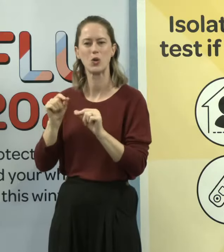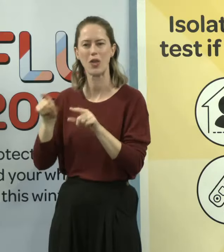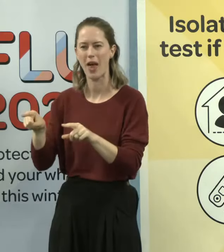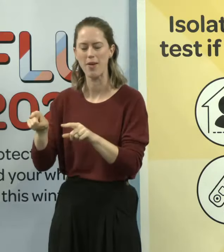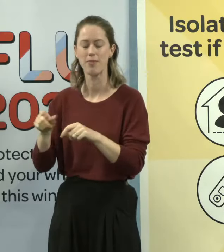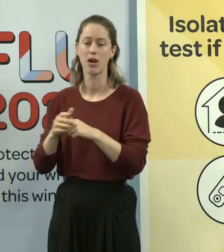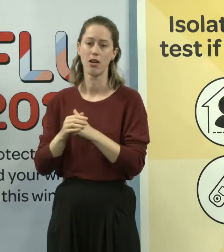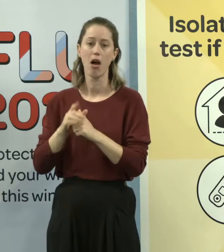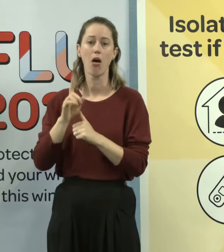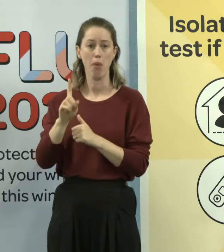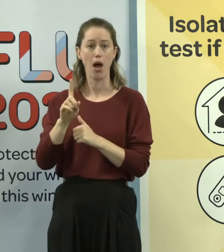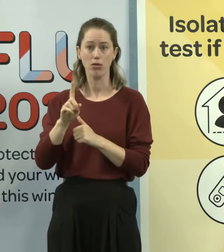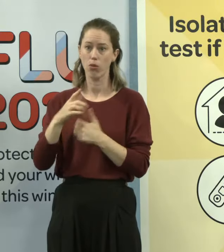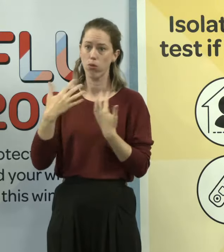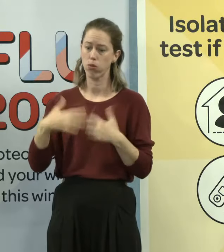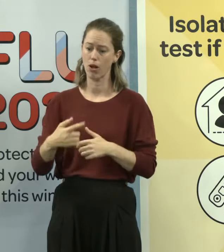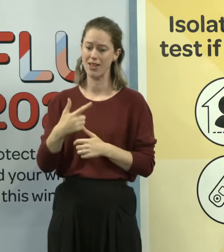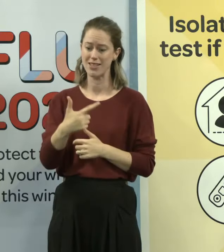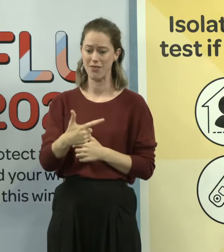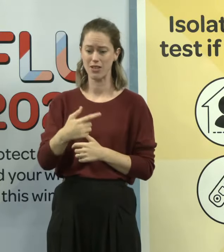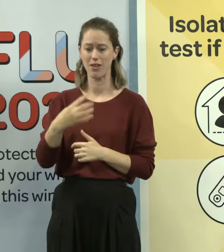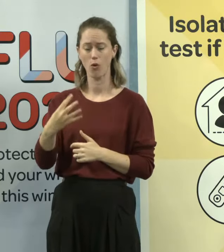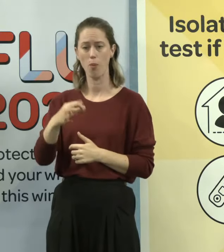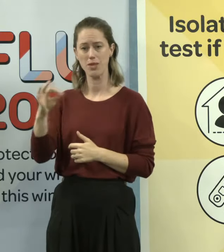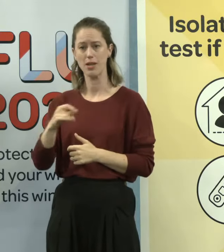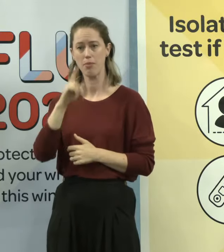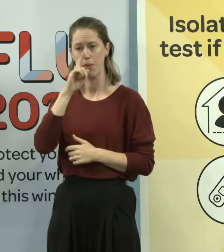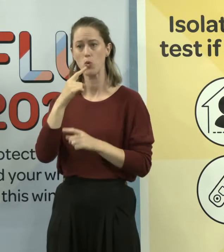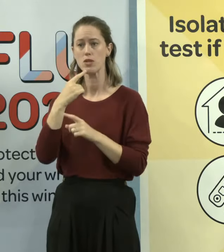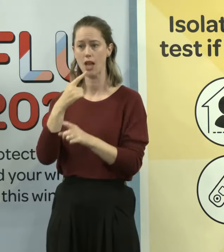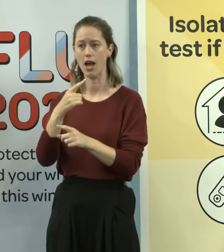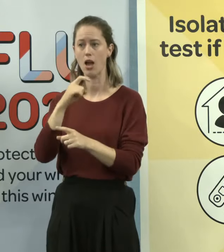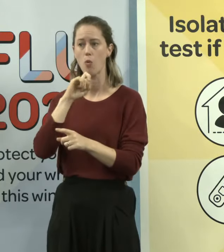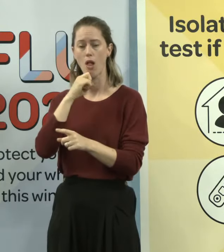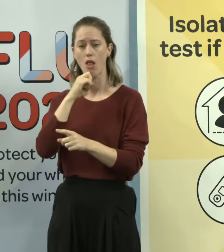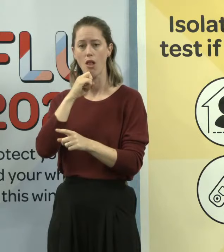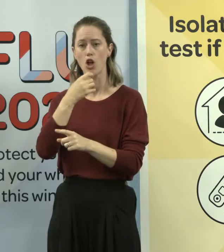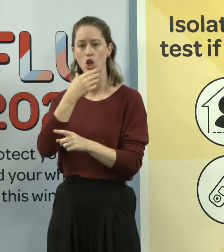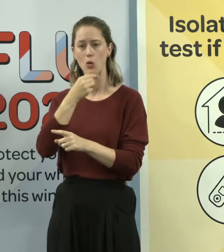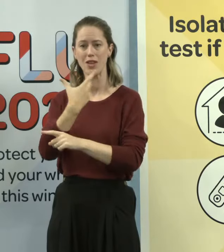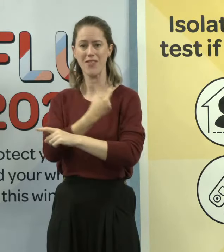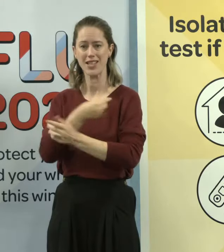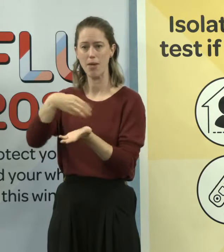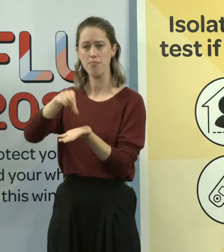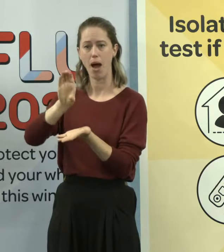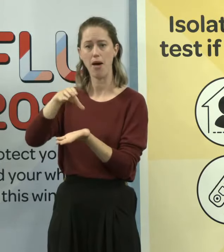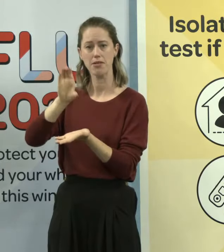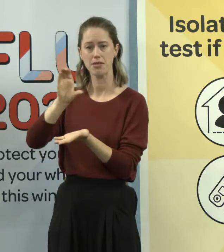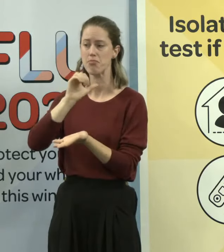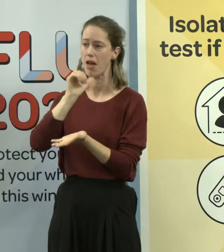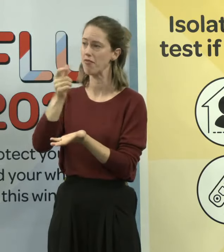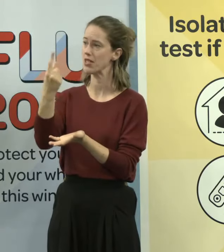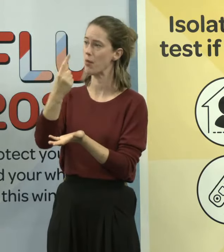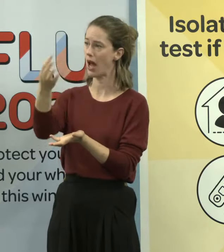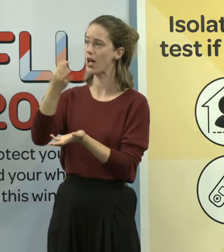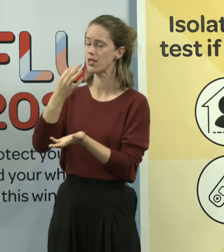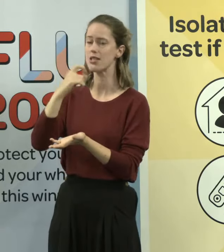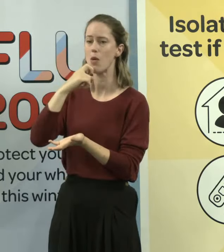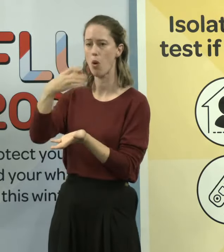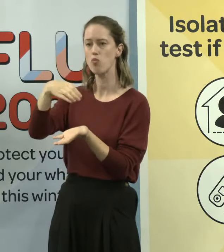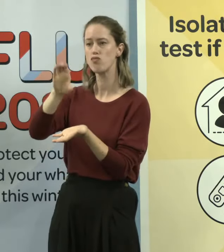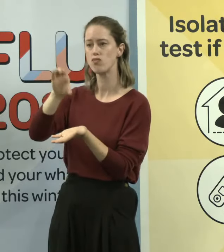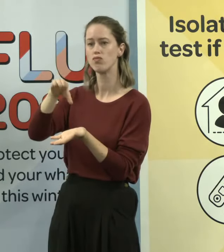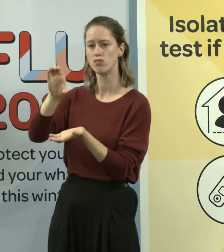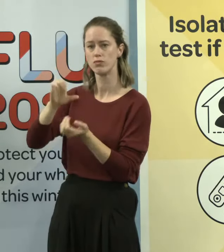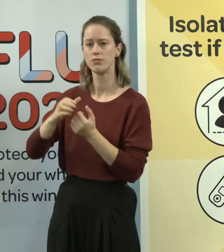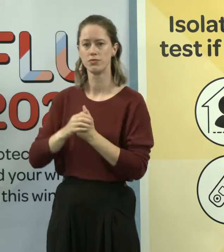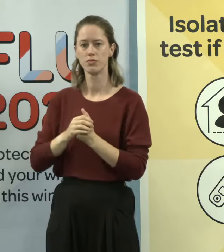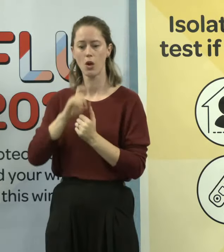o nga tangata ki te whakatutuki